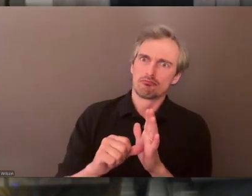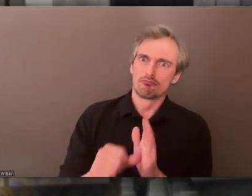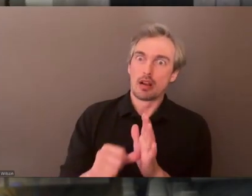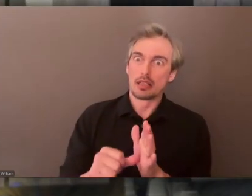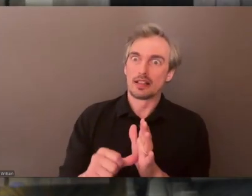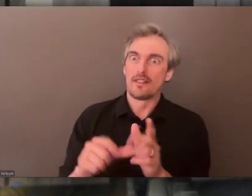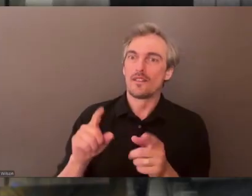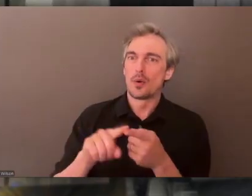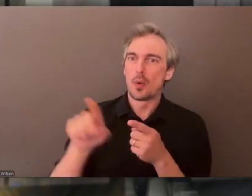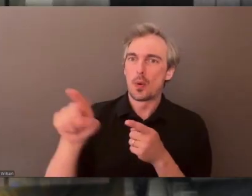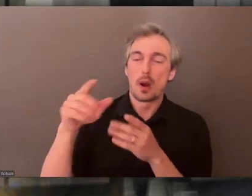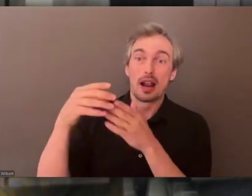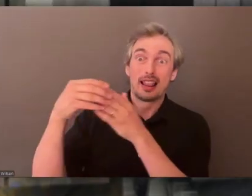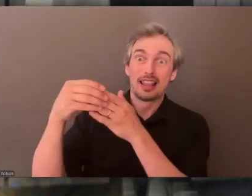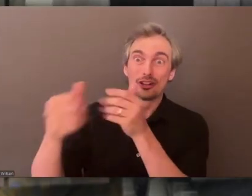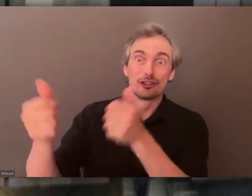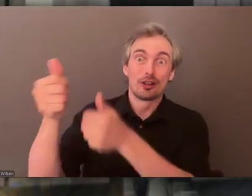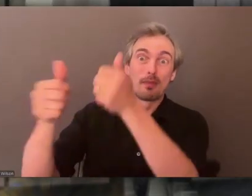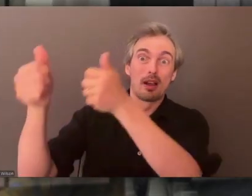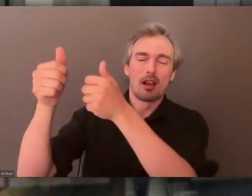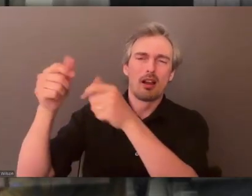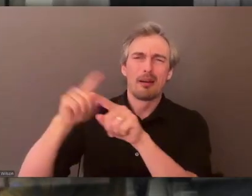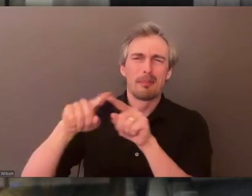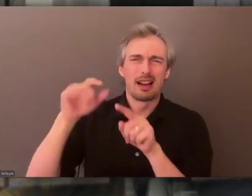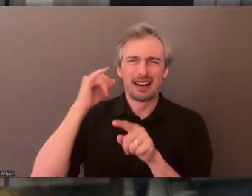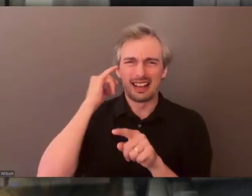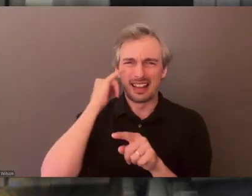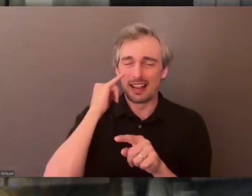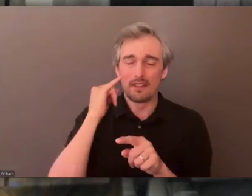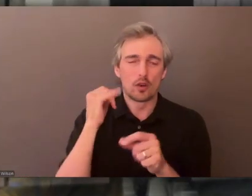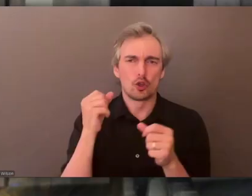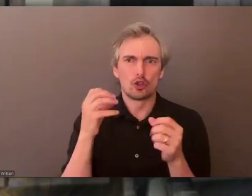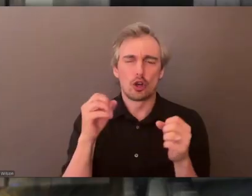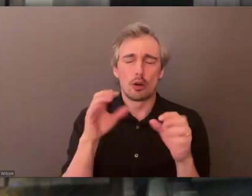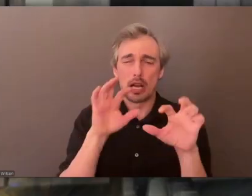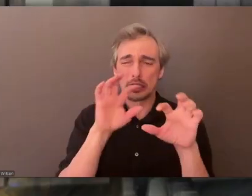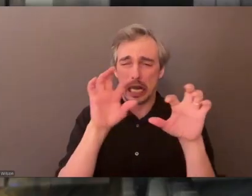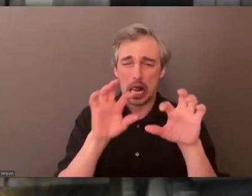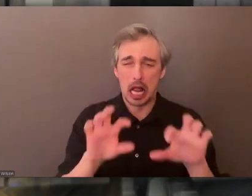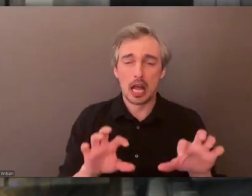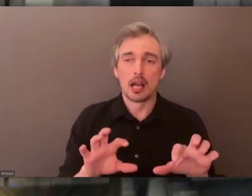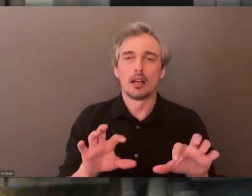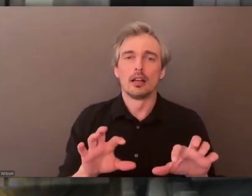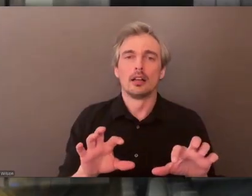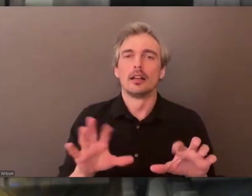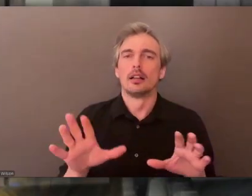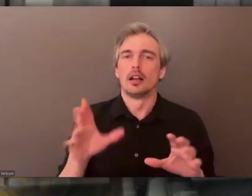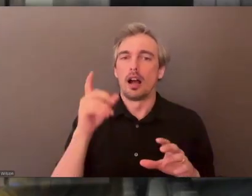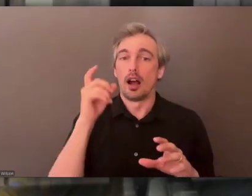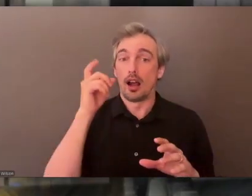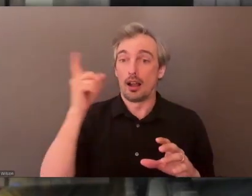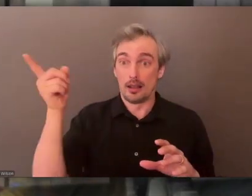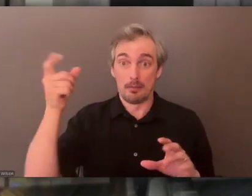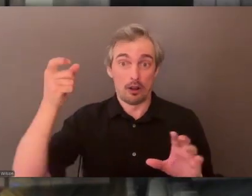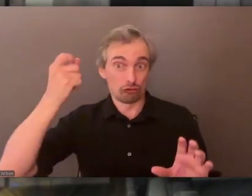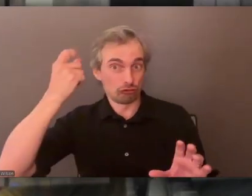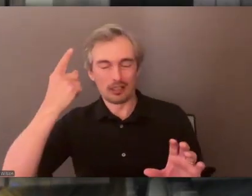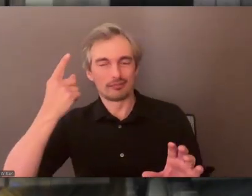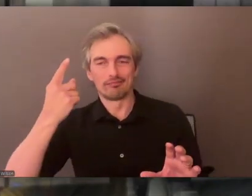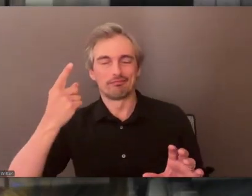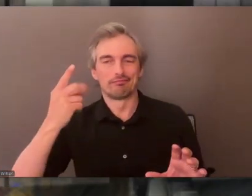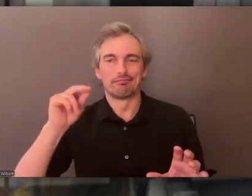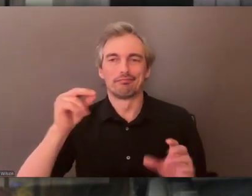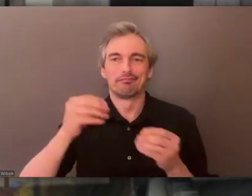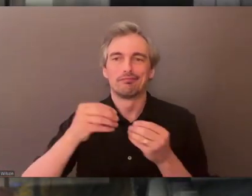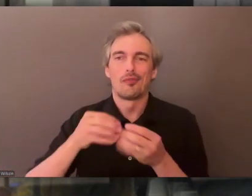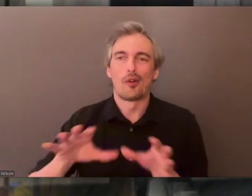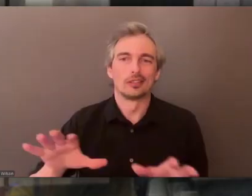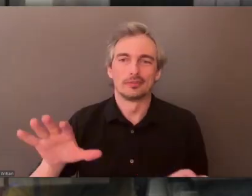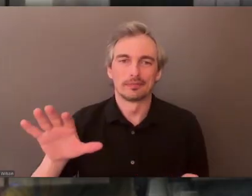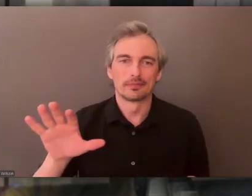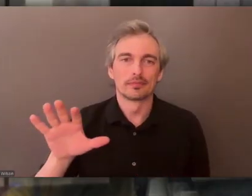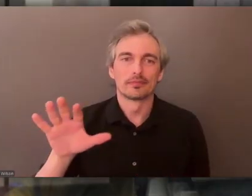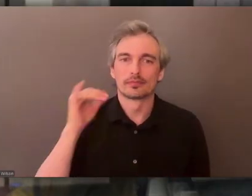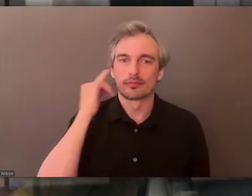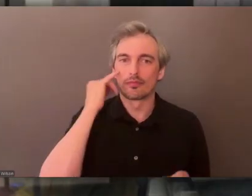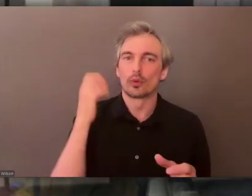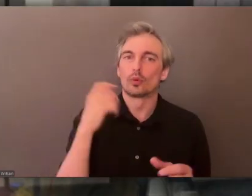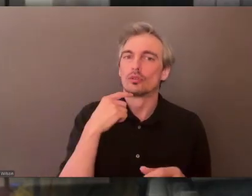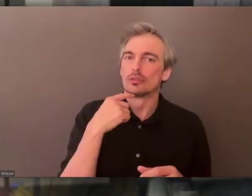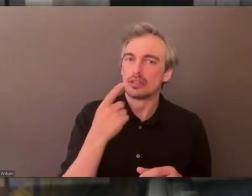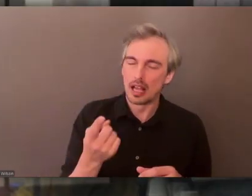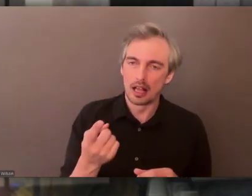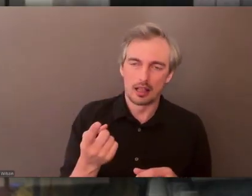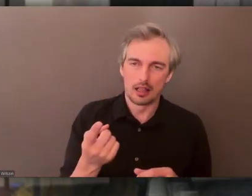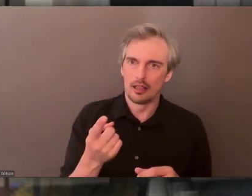ダッシュボ ードを通じて説得力のあるスト ーリ ーを伝えたい場合は、レイヤ ーを 活用し、異なるダッシュボ ードを異なる目的で参照できるようにすることが重要です。